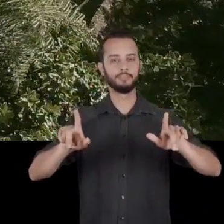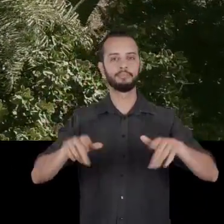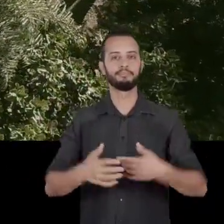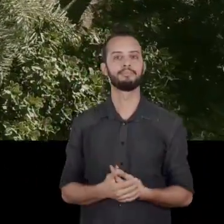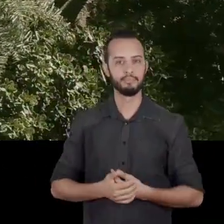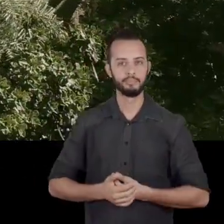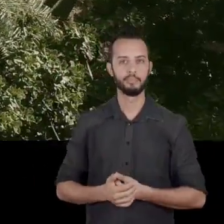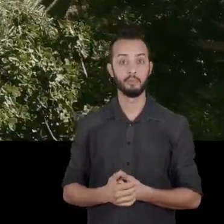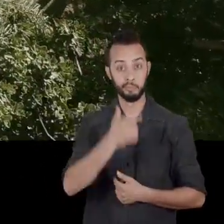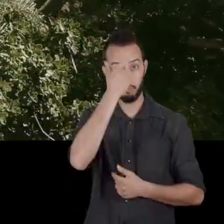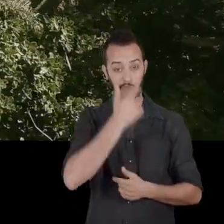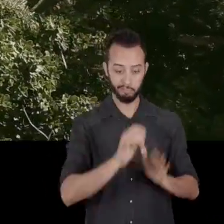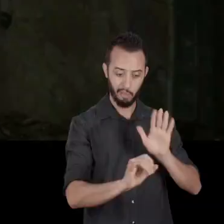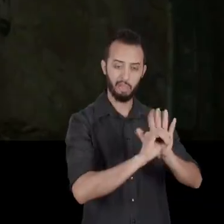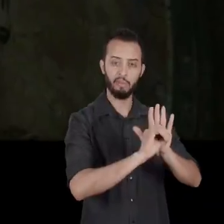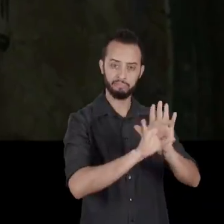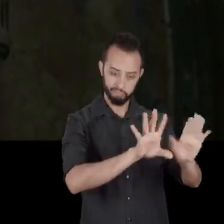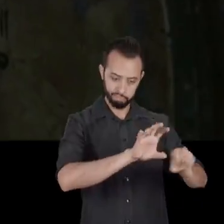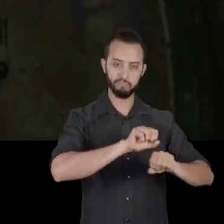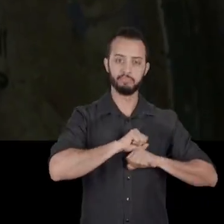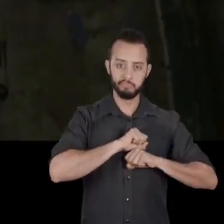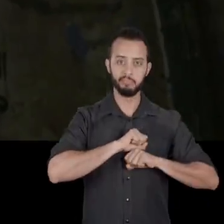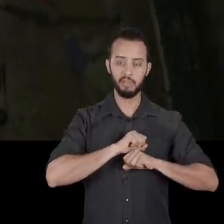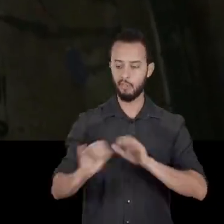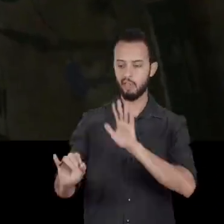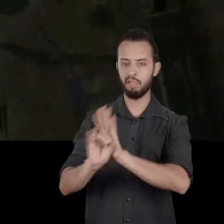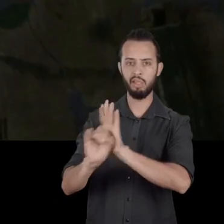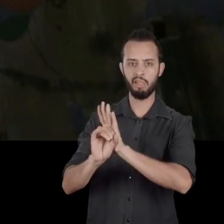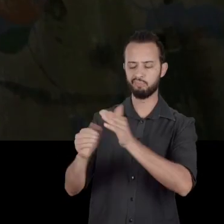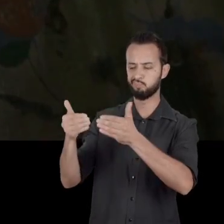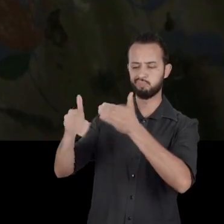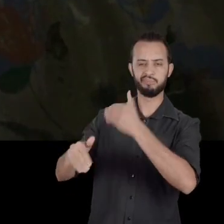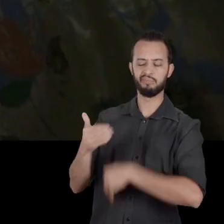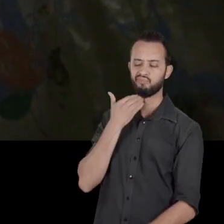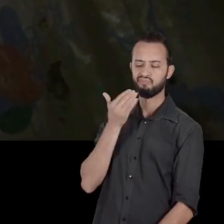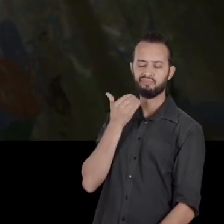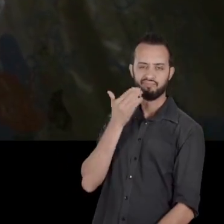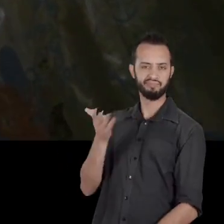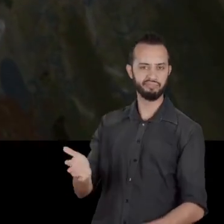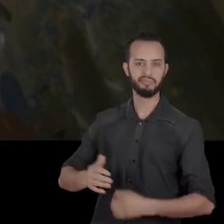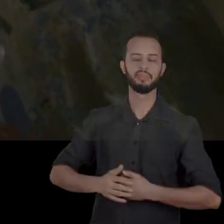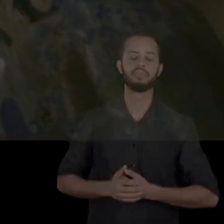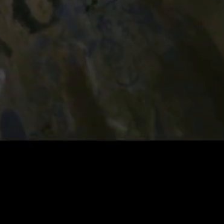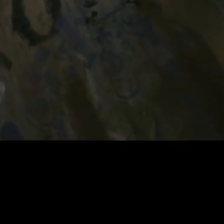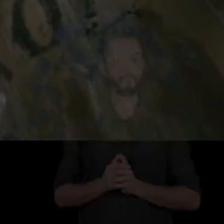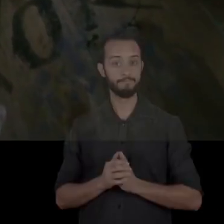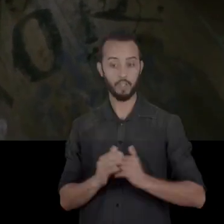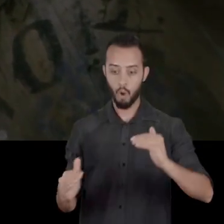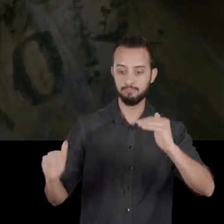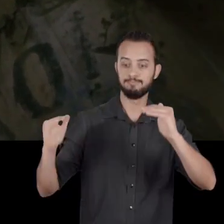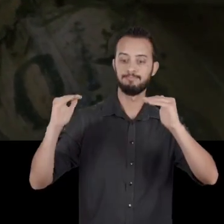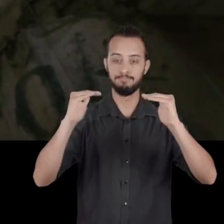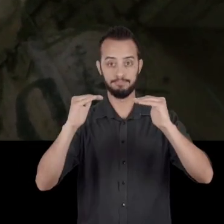a gente para afirmar algo precisa dizer que a gente não é outra coisa Ao construir diferenças e hierarquias,